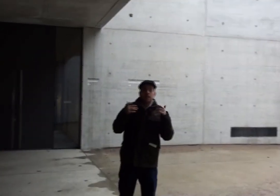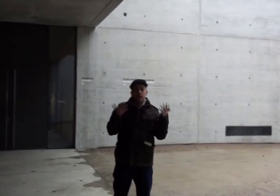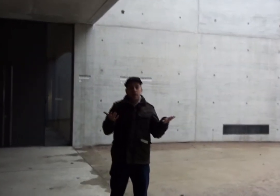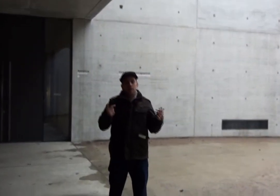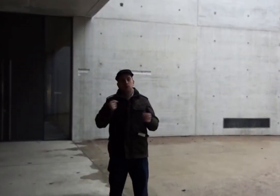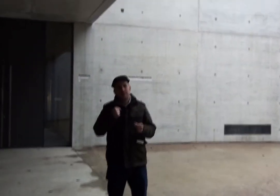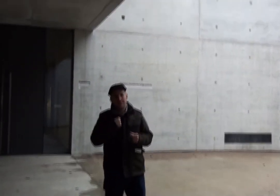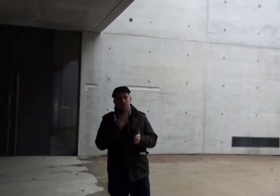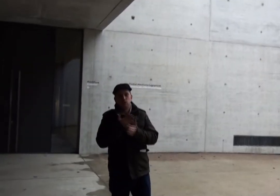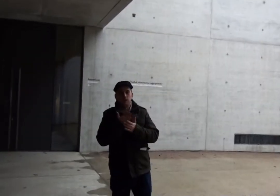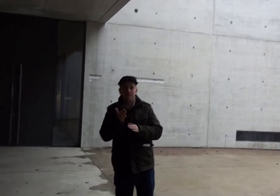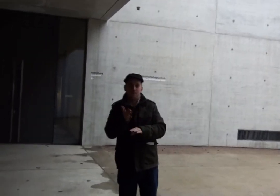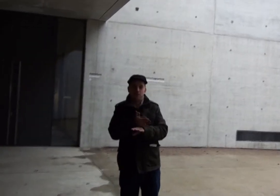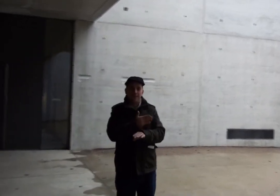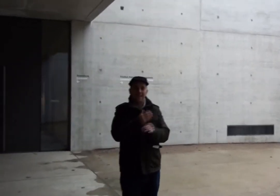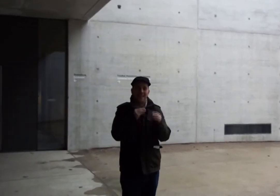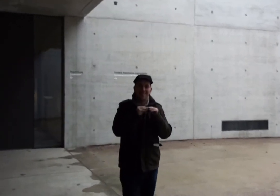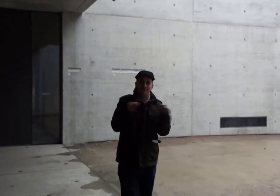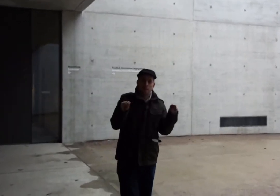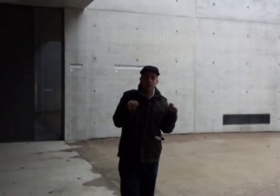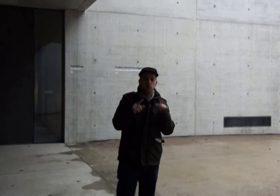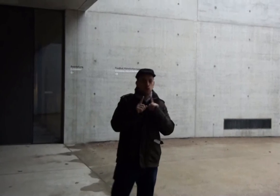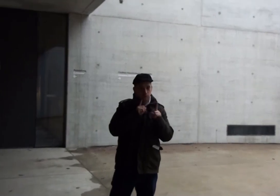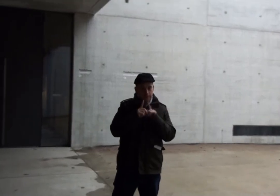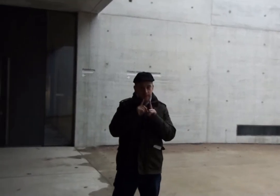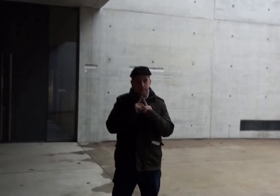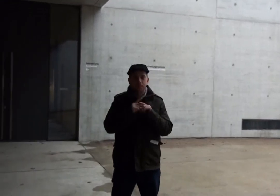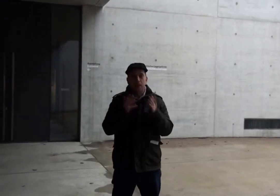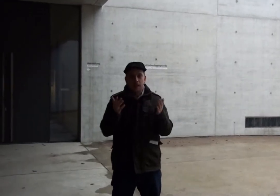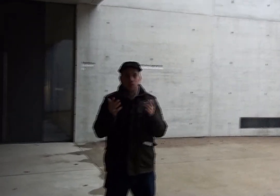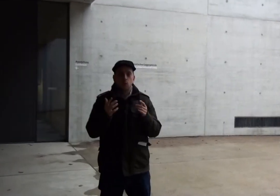So, habe gerade mit der Information des Gedenkstätte Bergen-Belsen gesprochen.